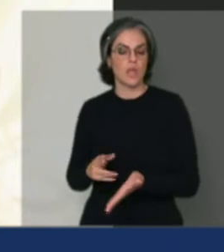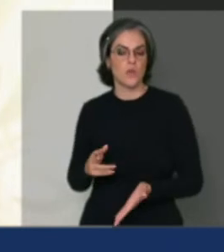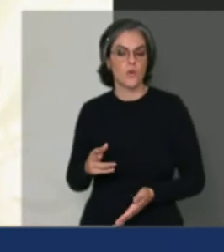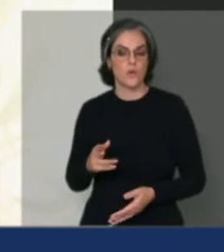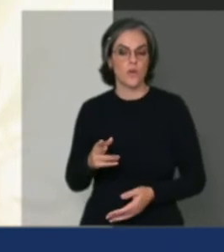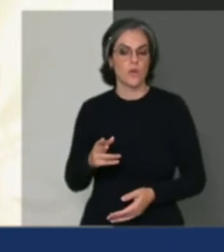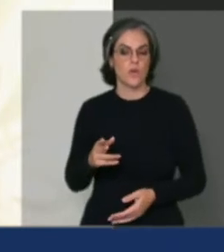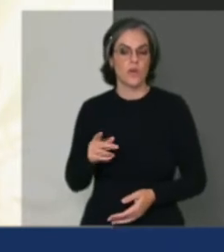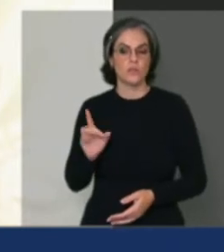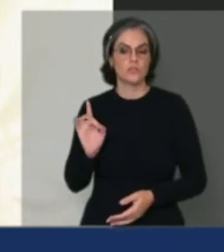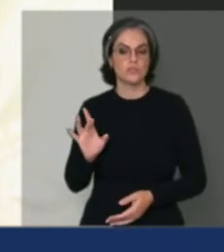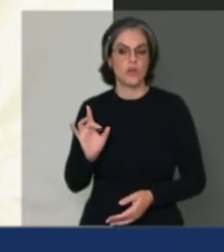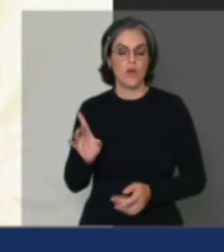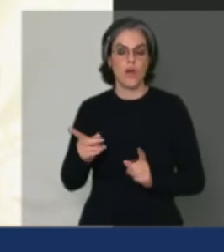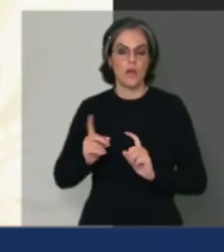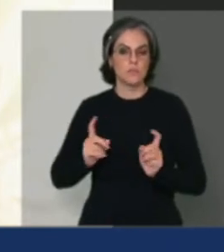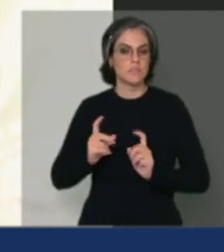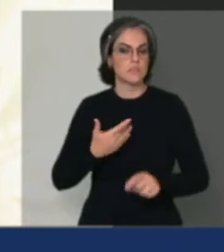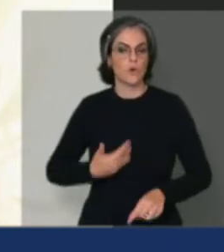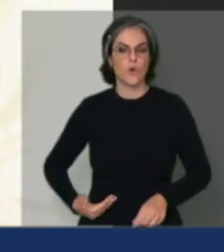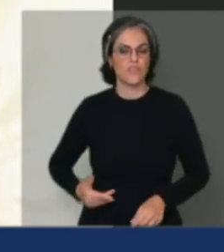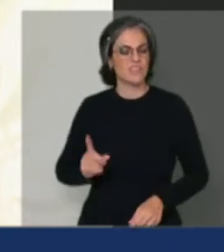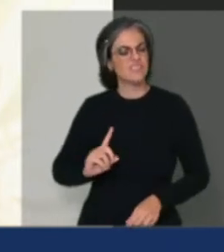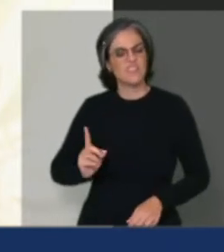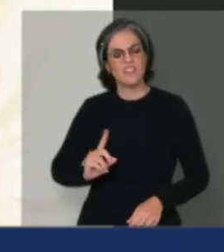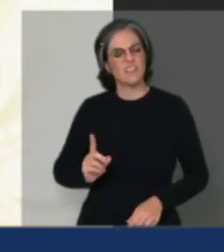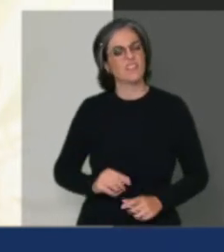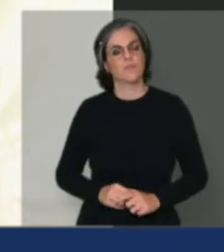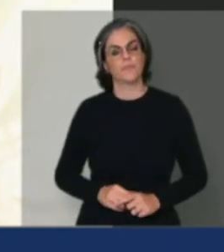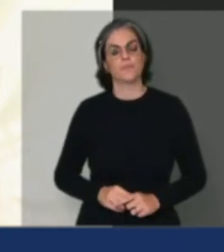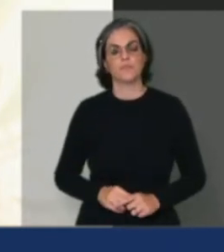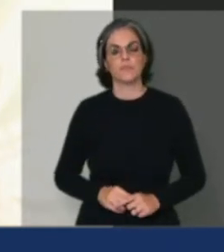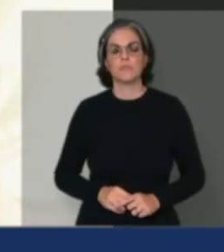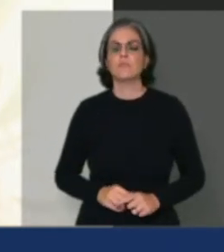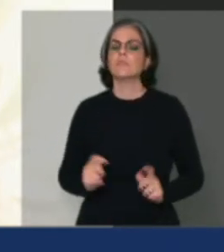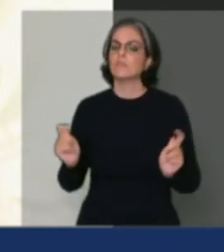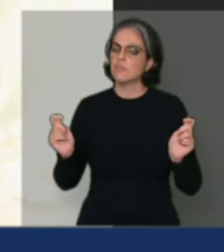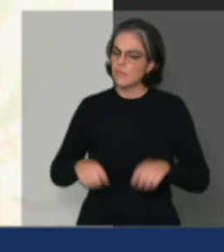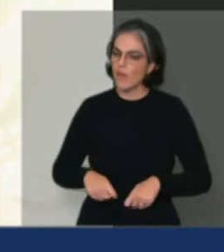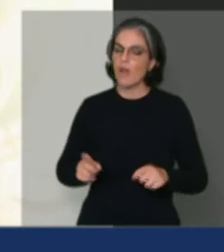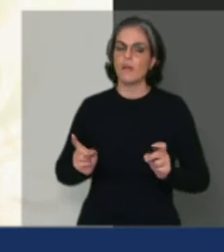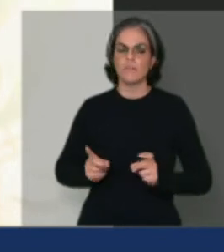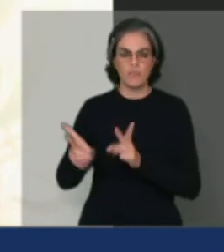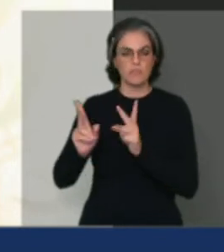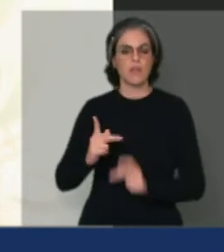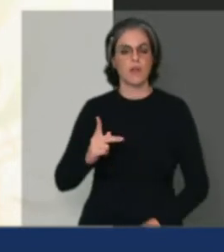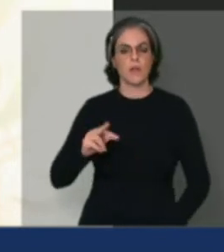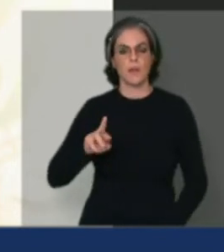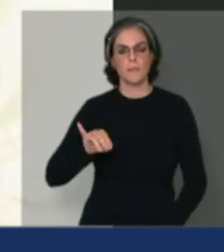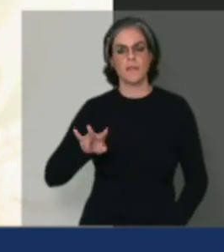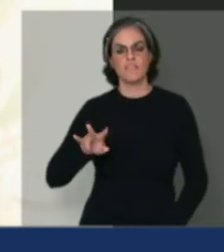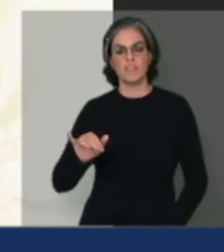A PRIVATIZAÇÃO É UM CAMINHO CORRETO, É SEGURO, É UM DOS CORREIOS, SOBRE SOB GESTÃO DO ESTADO BRASILEIRO, CAMINHO MODERNO QUE A GENTE PRECISA FAZER SEGUIR. E